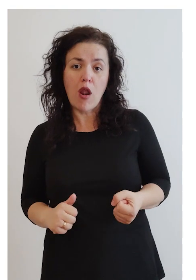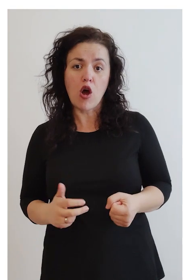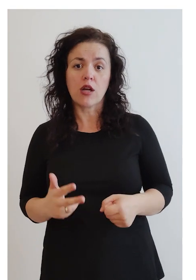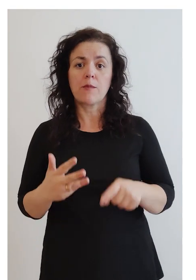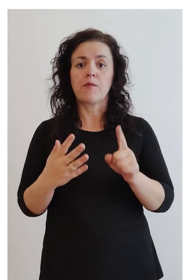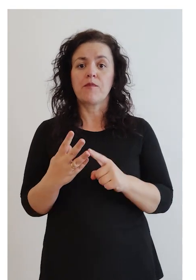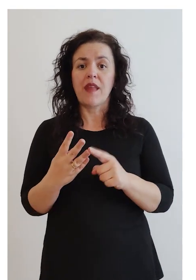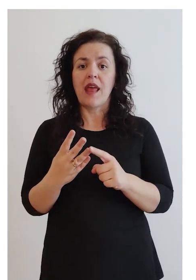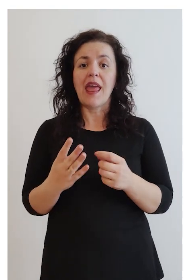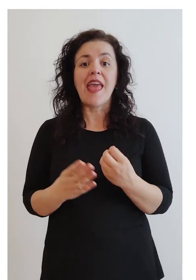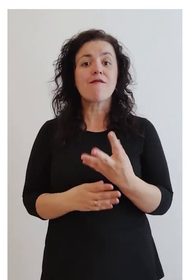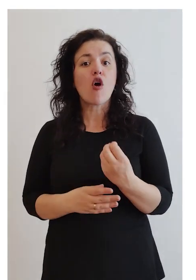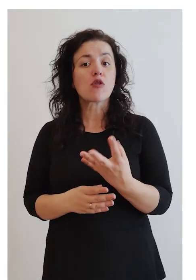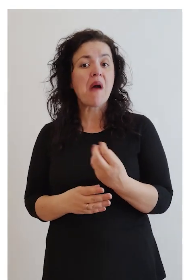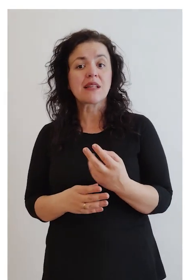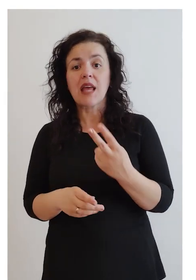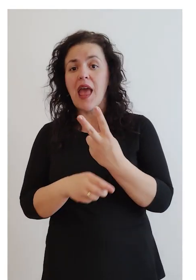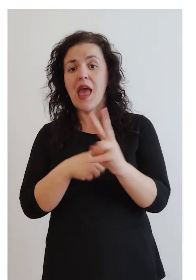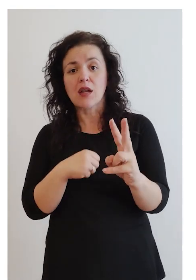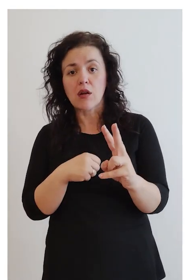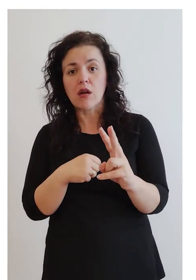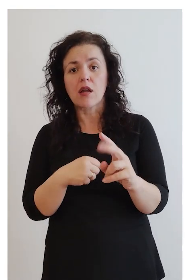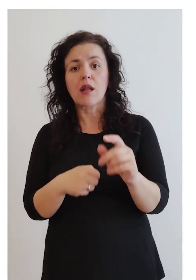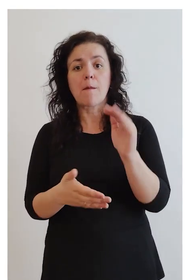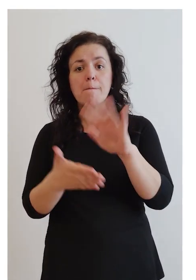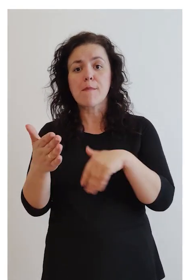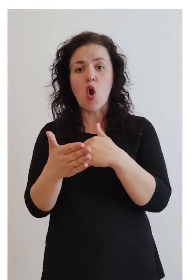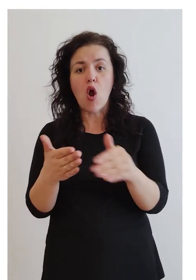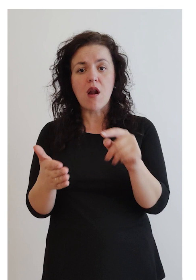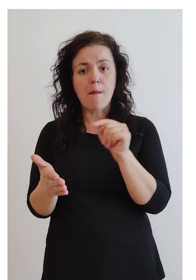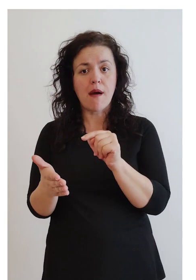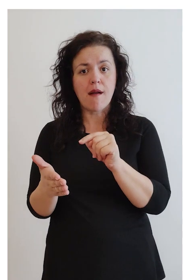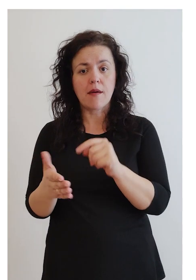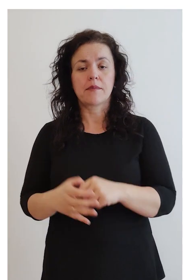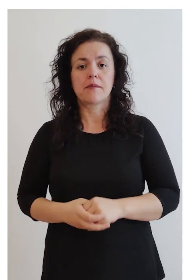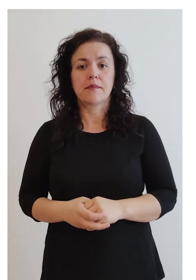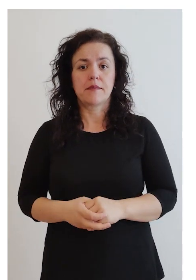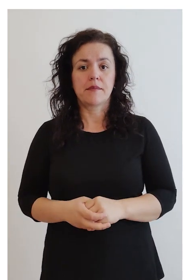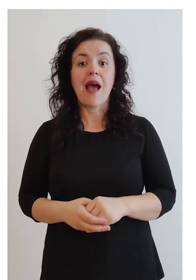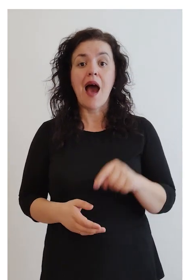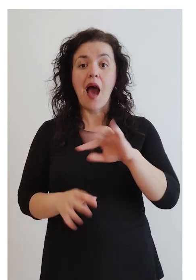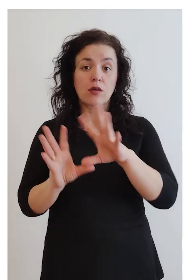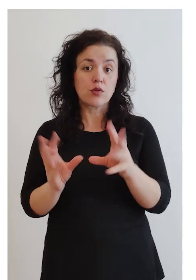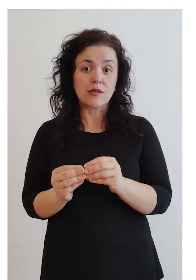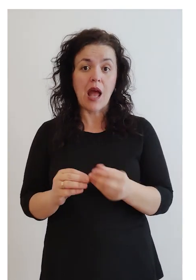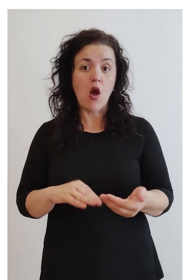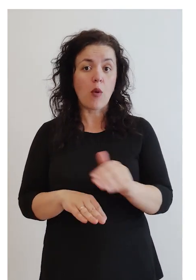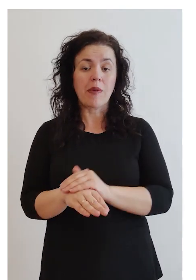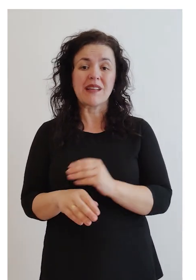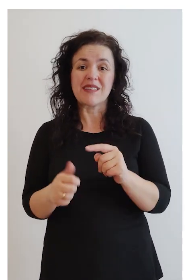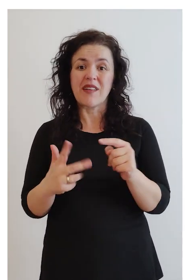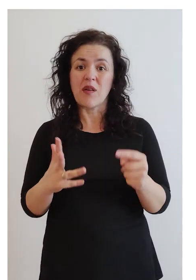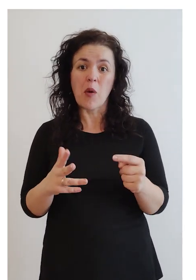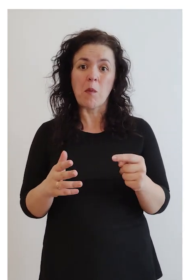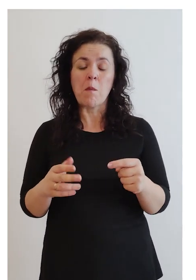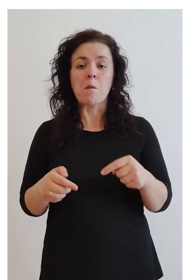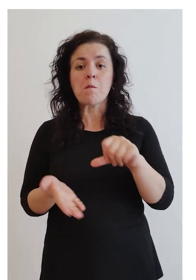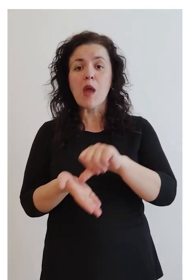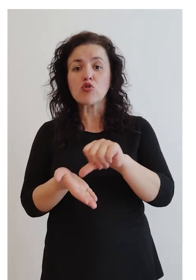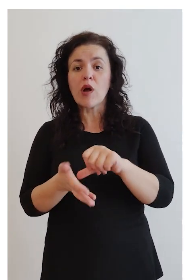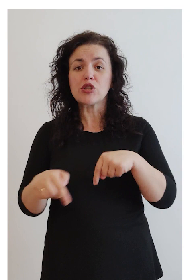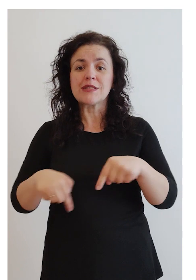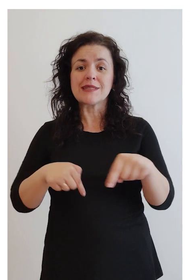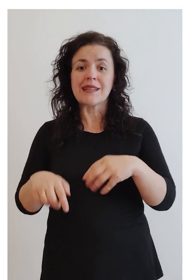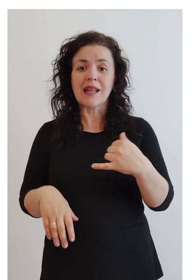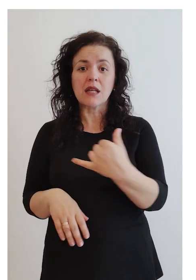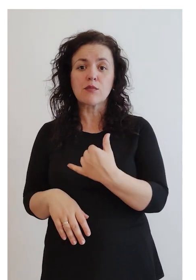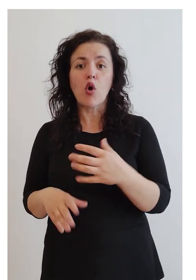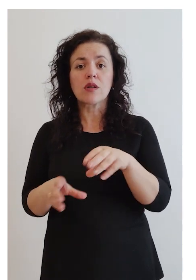Acestea acoperă diverse mijloace de transport, inclusiv avioane, trenuri, autobuze, feriboturi.